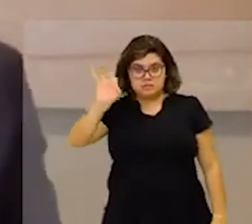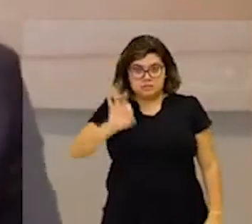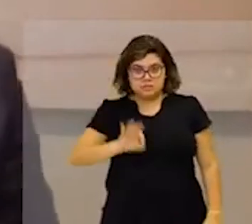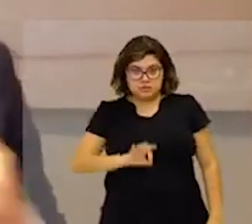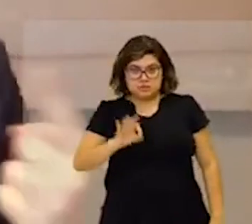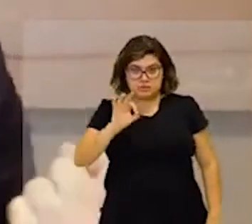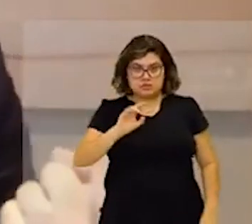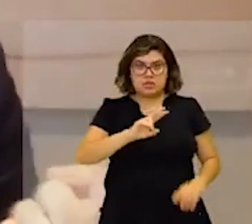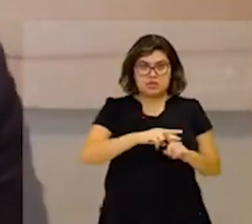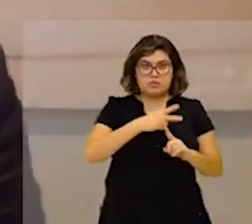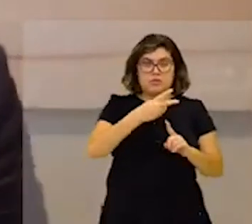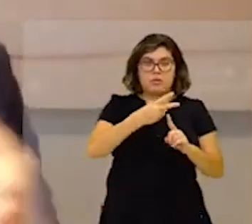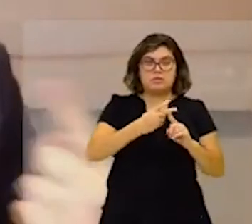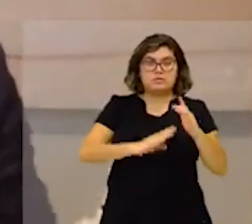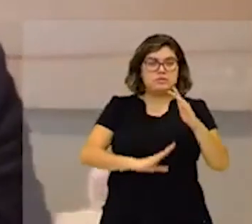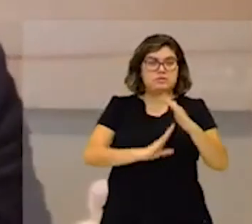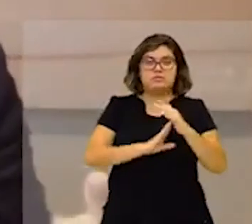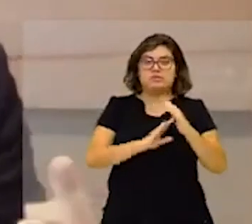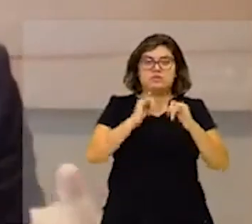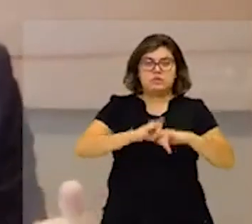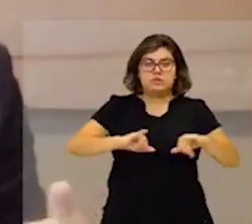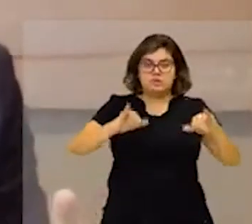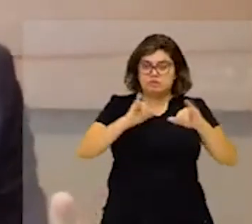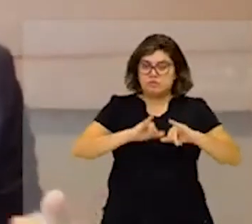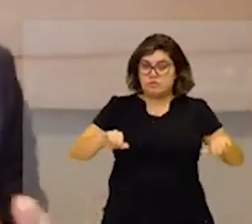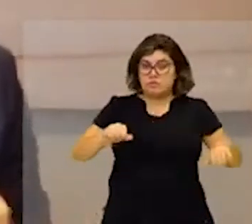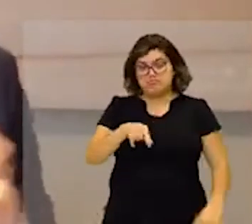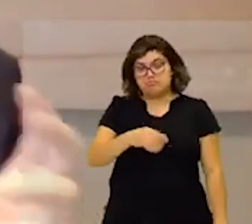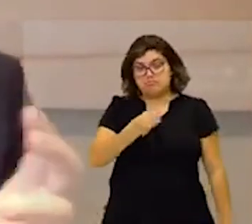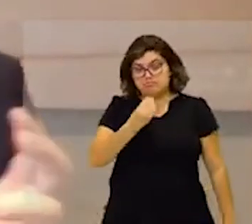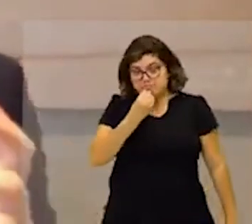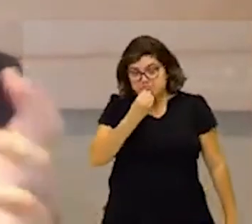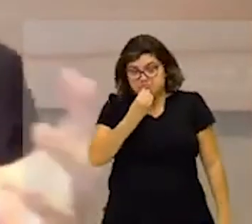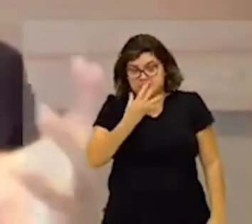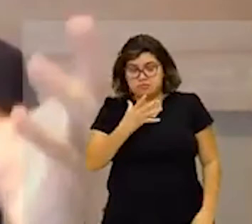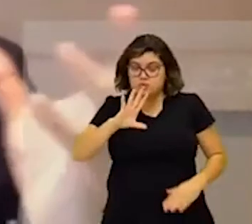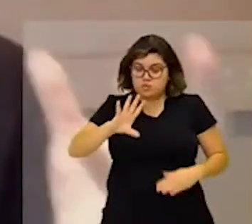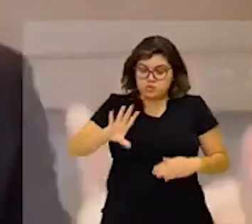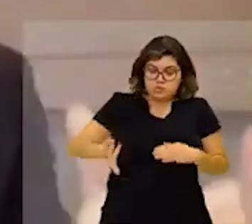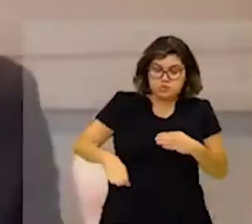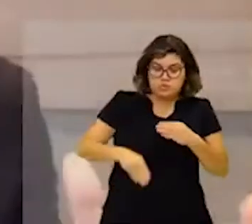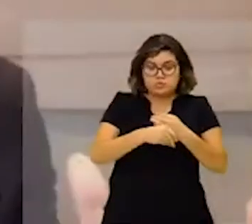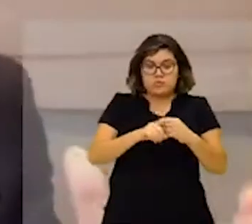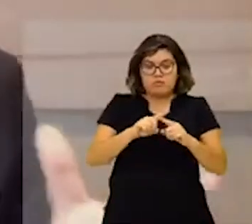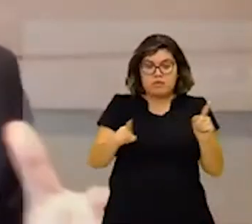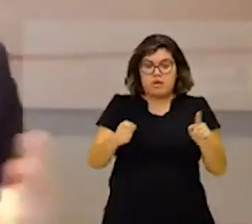de campanha seria ideal Se a gente pudesse somar isso mas ainda como é um fenômeno muito